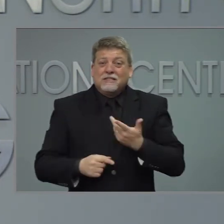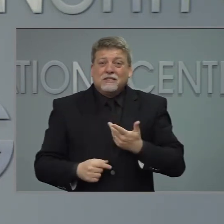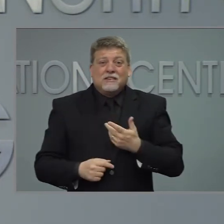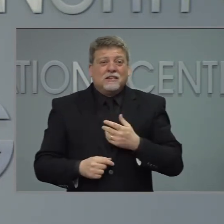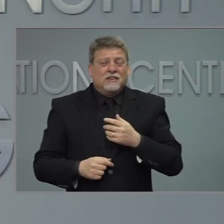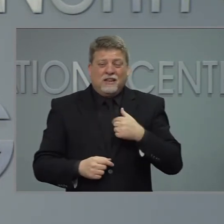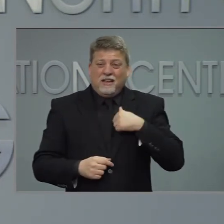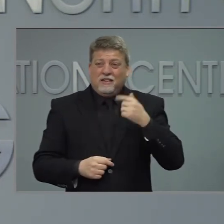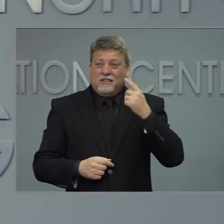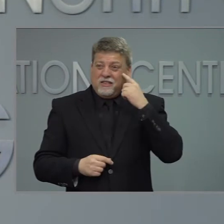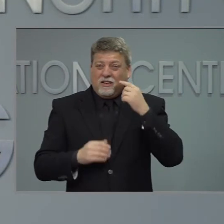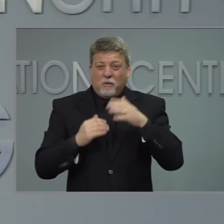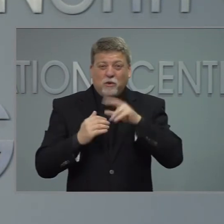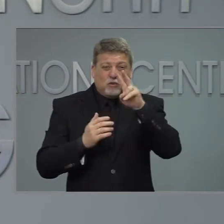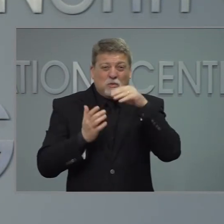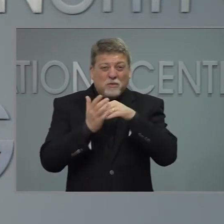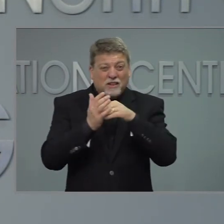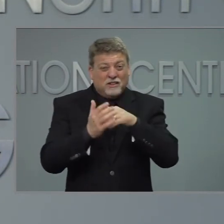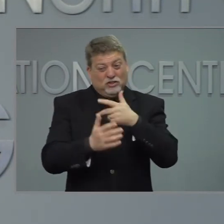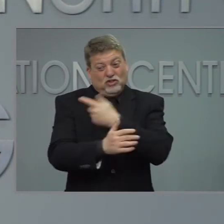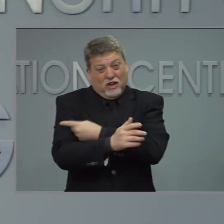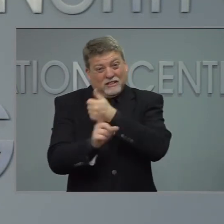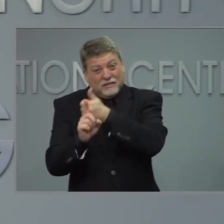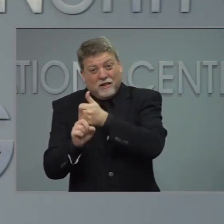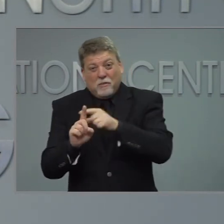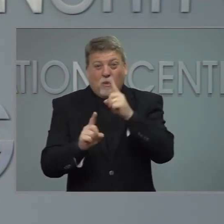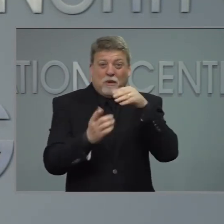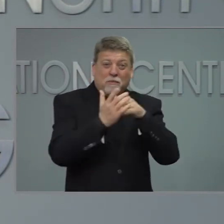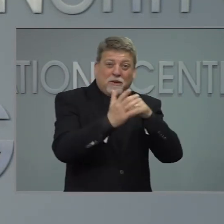con dos millones de vacunas que se han administrado.